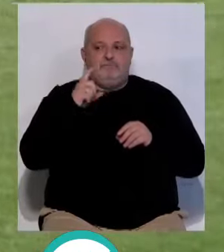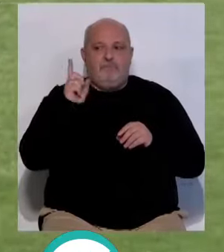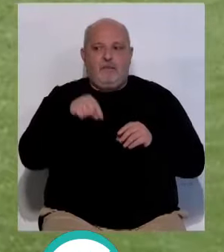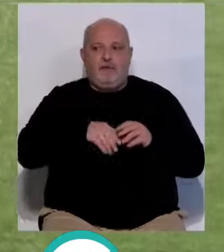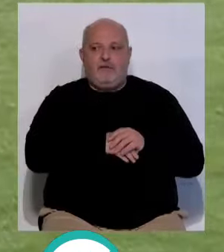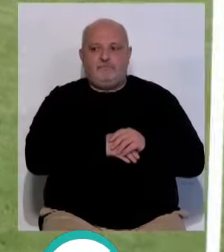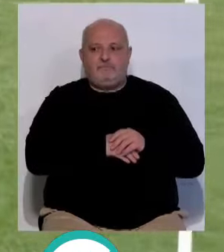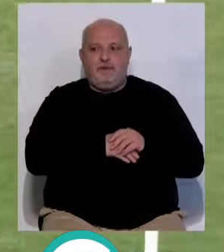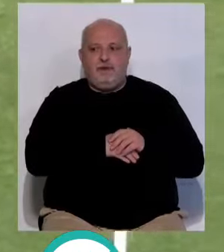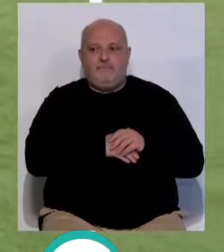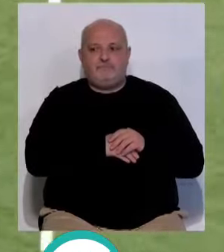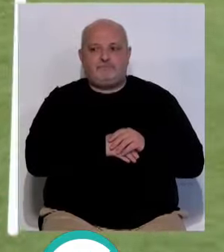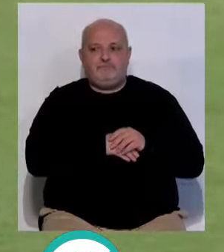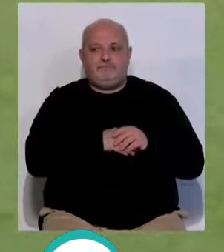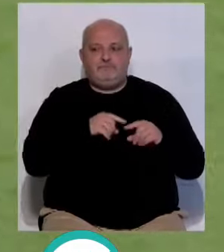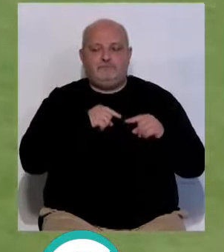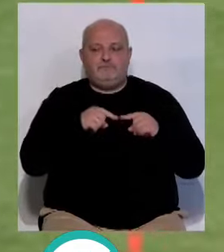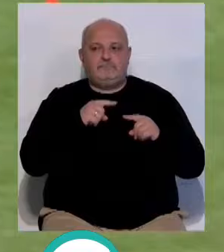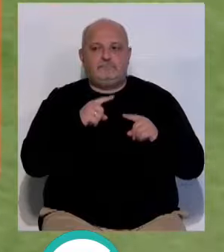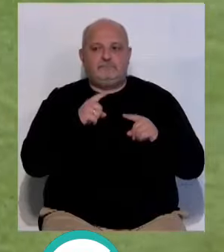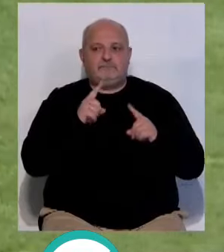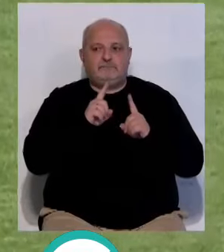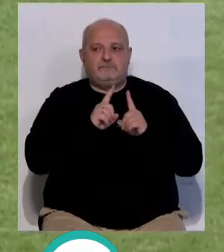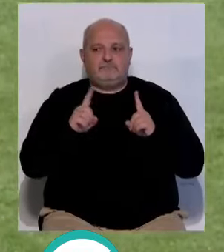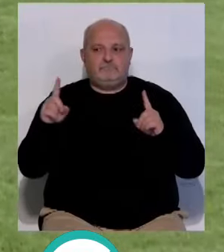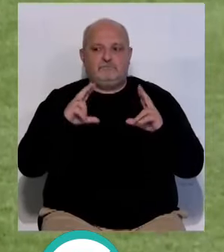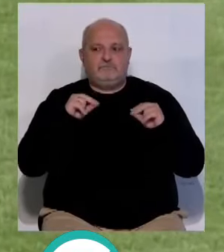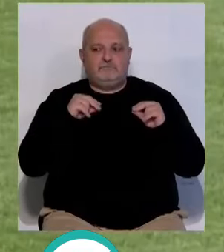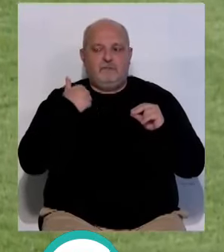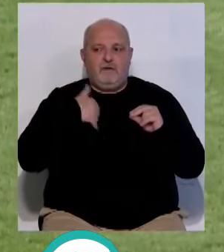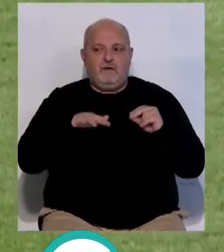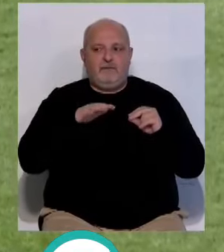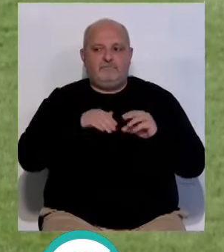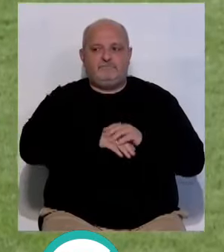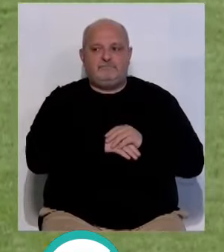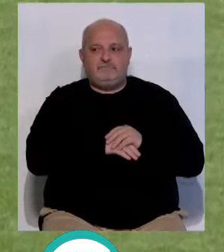el momento en el que Sergio se despide tras dialogar con el futbolista uruguayo Y en este